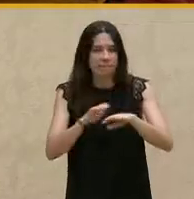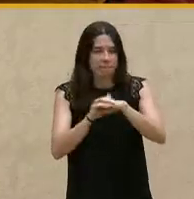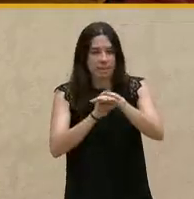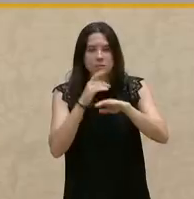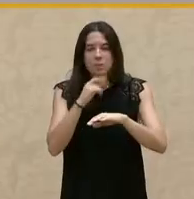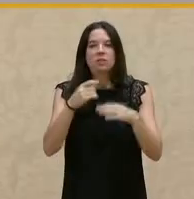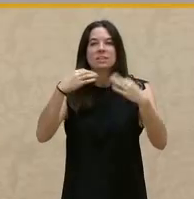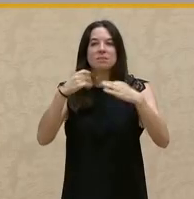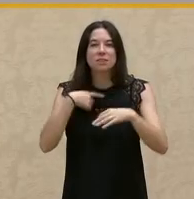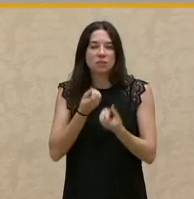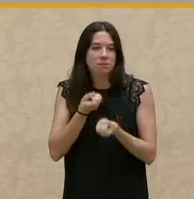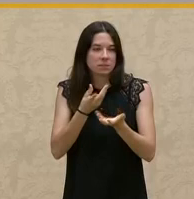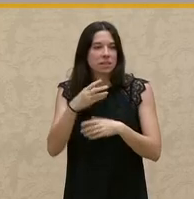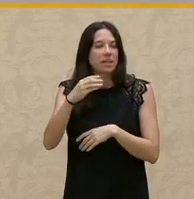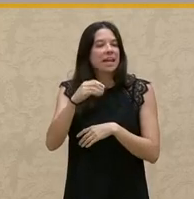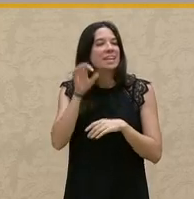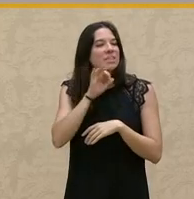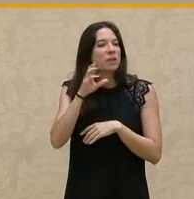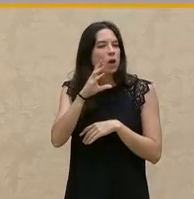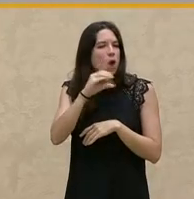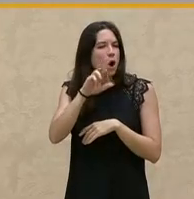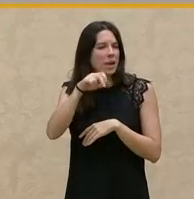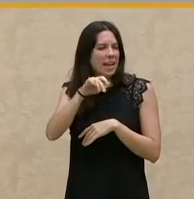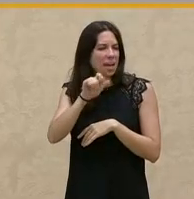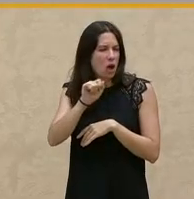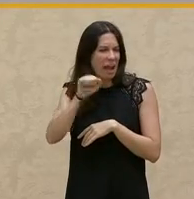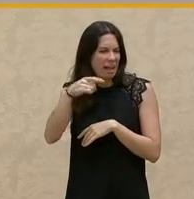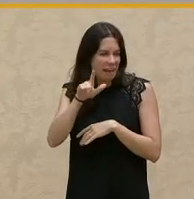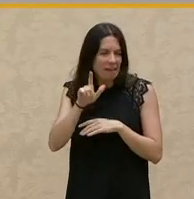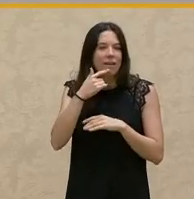Simplemente el síndrome de Cornelia de Lange pertenece al grupo de enfermedades raras por